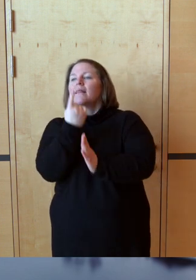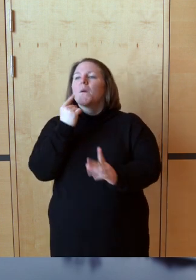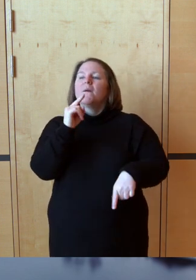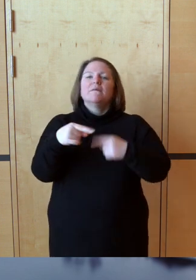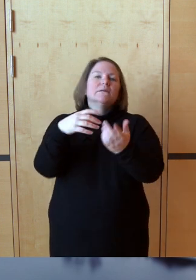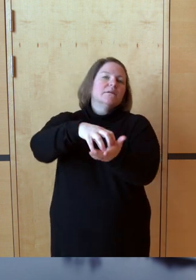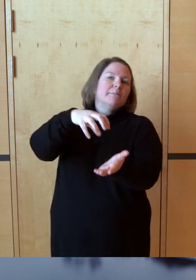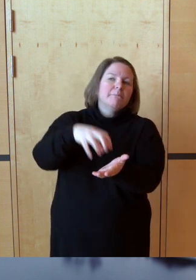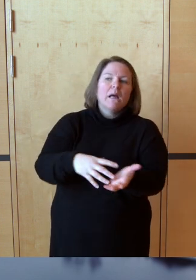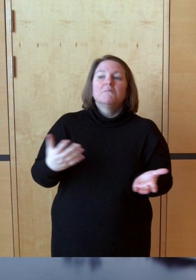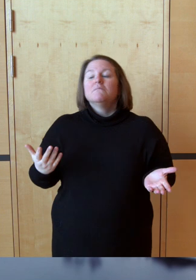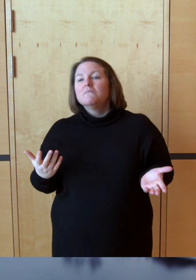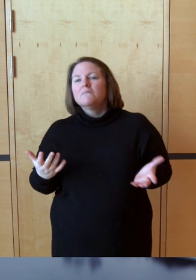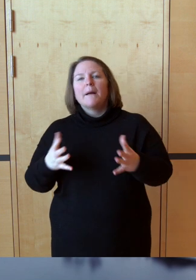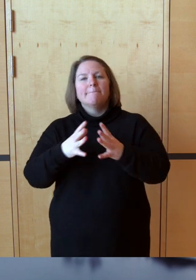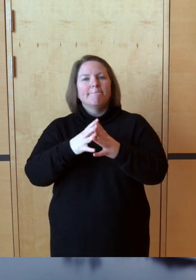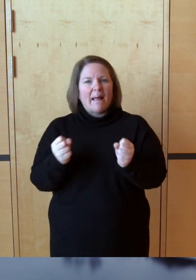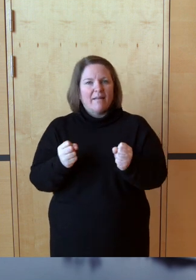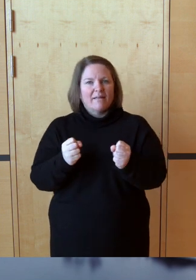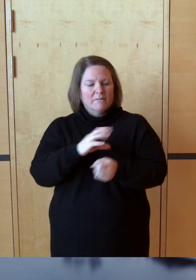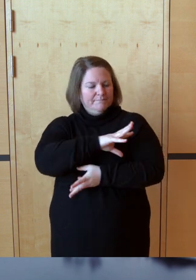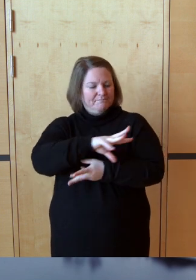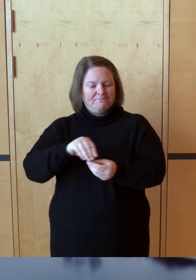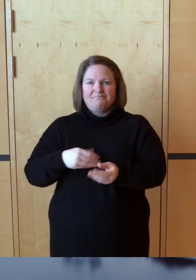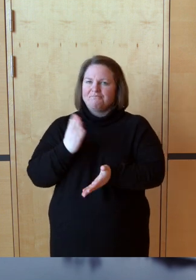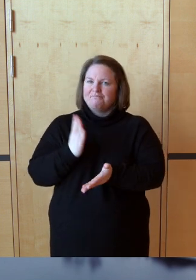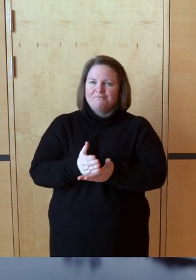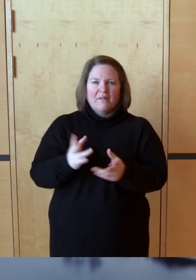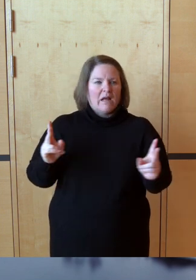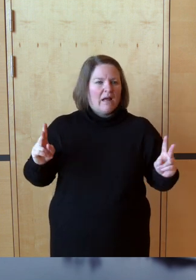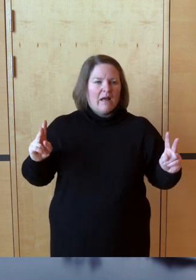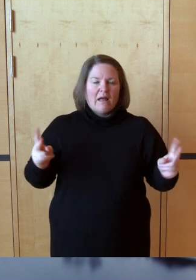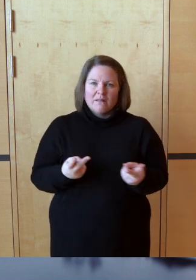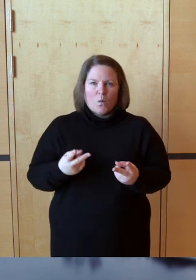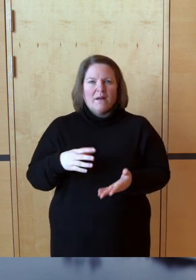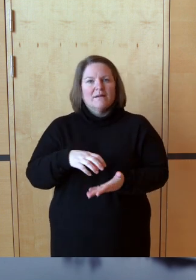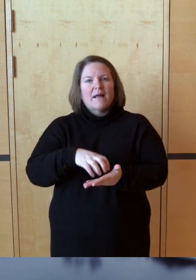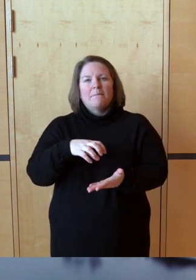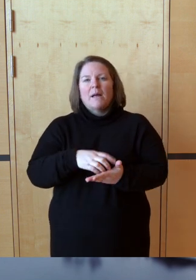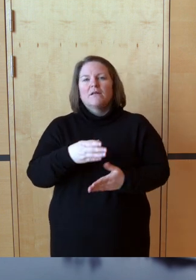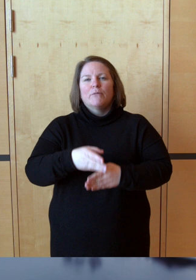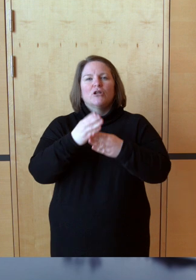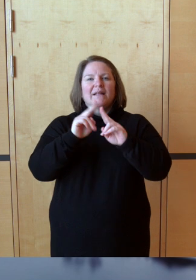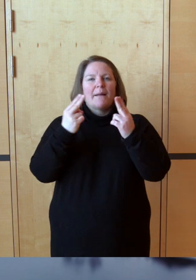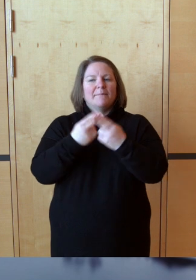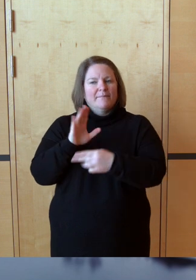Kan man bli men slutsatsen på något sätt är ju ändå Det samhällsbyggnadsnämnden avdrag Det är ju